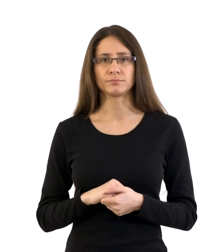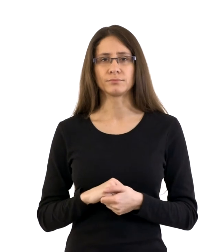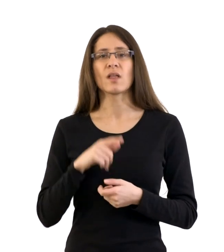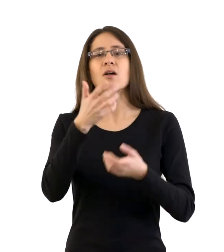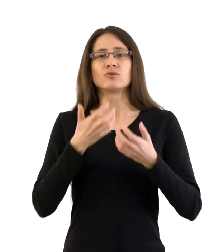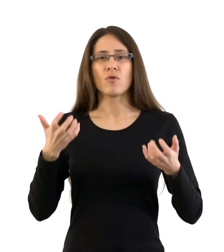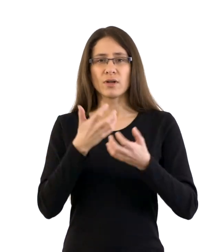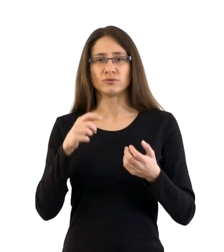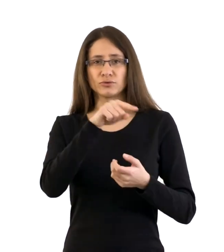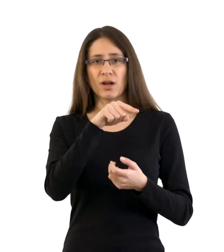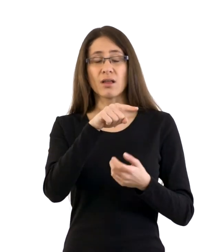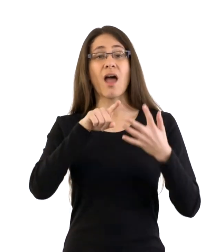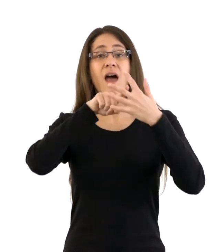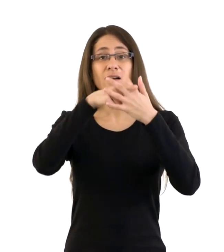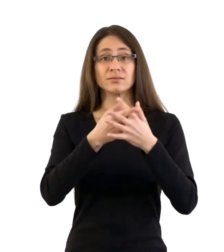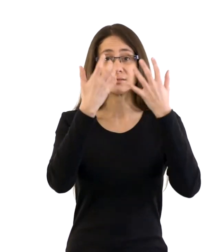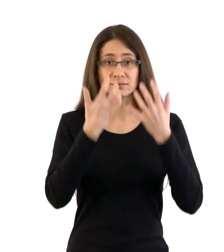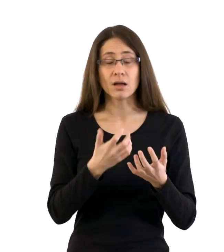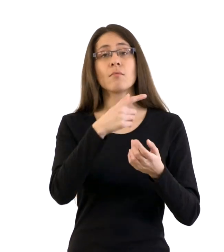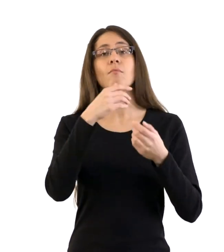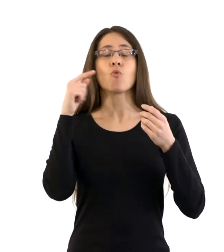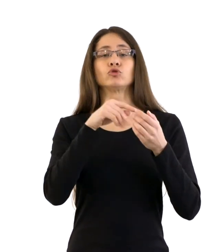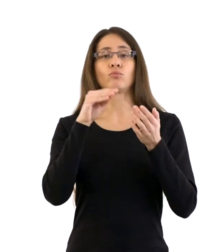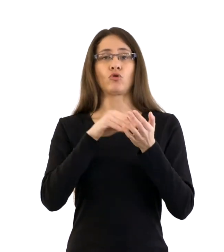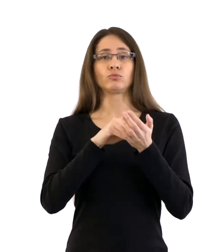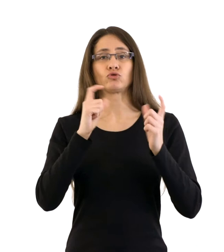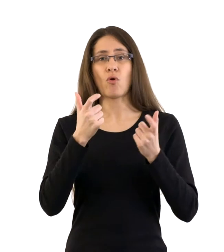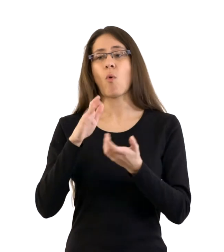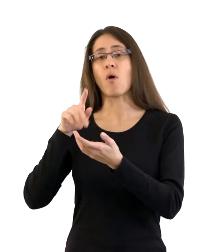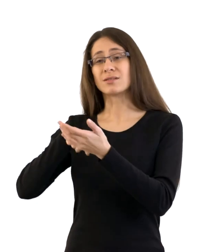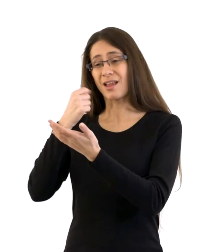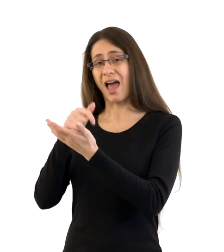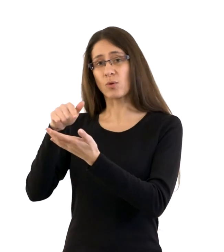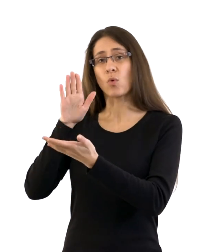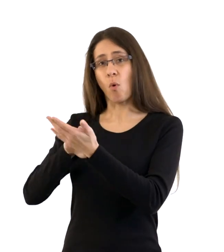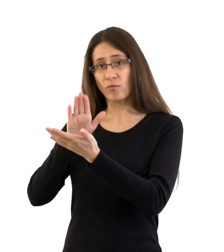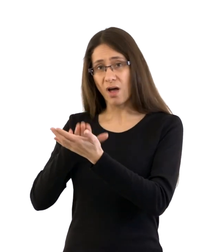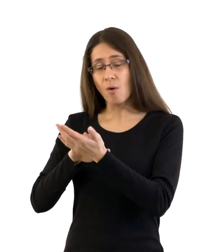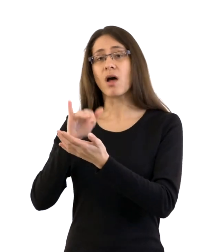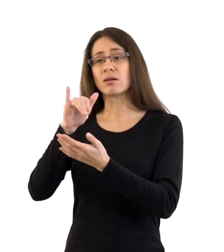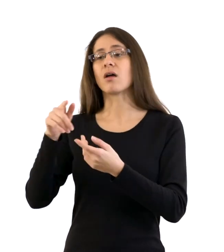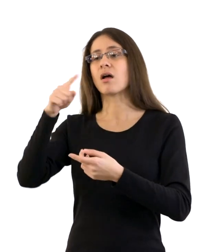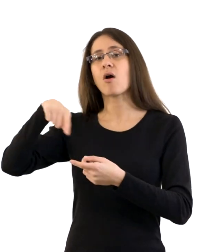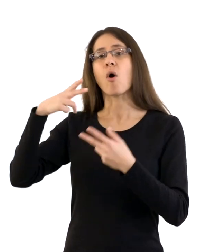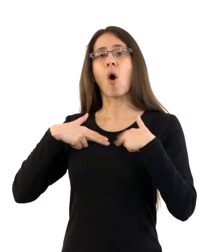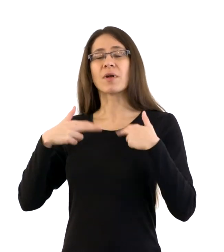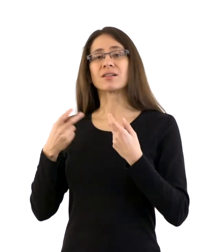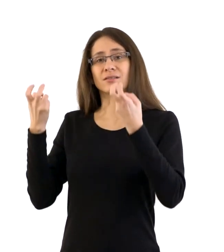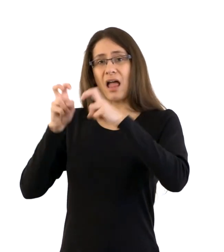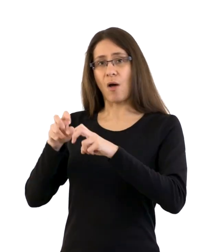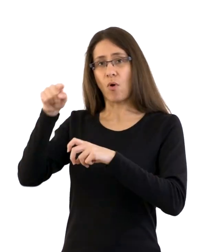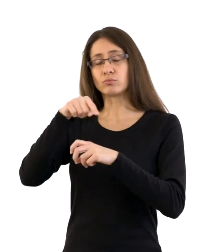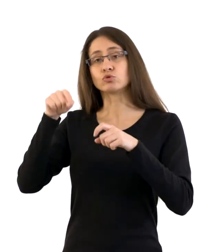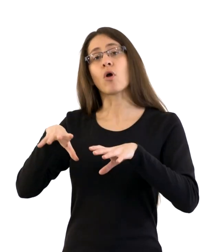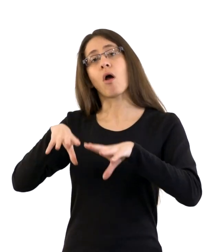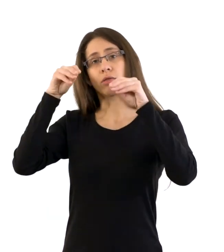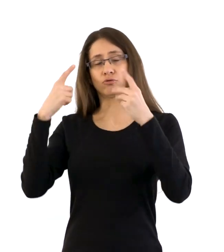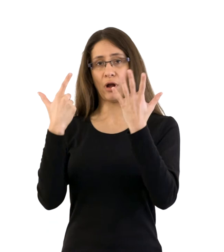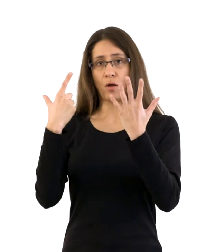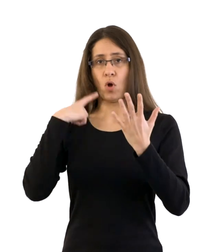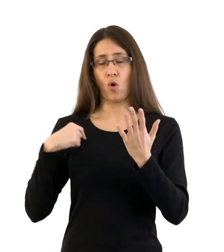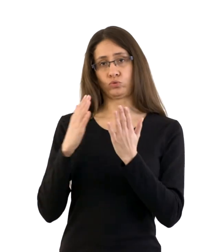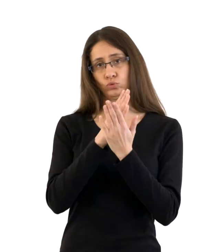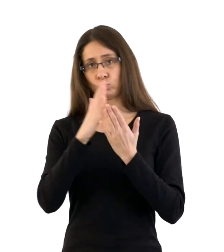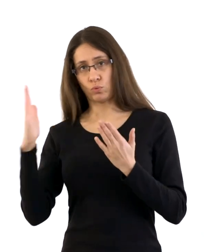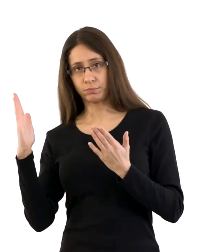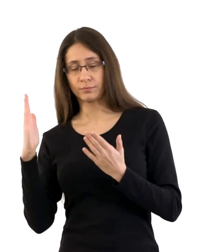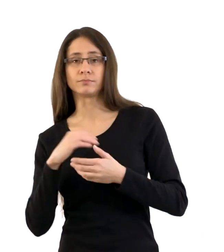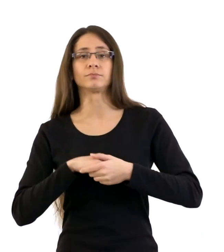Do założenia stowarzyszenia rejestrowego niezbędne jest uchwalenie statutu i wybranie komitetu założycielskiego przez co najmniej 7 osób.